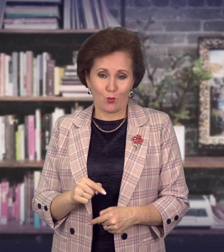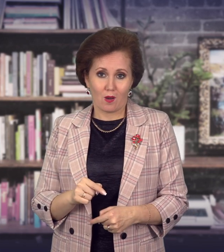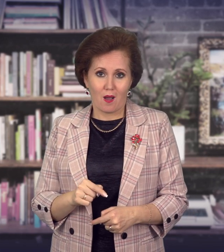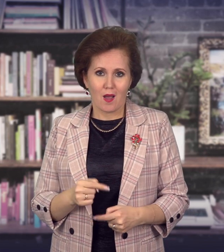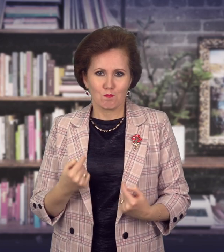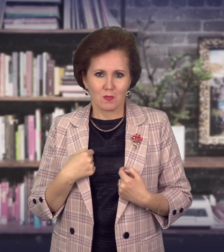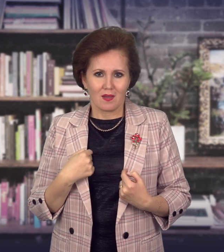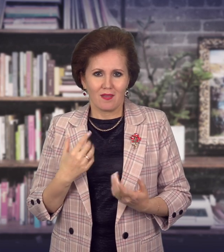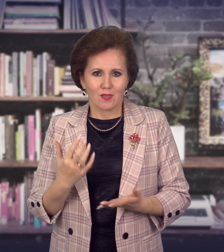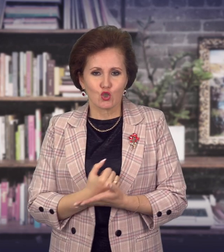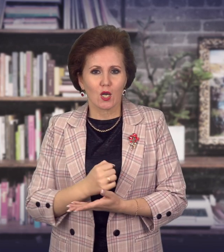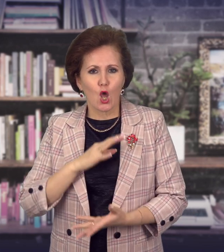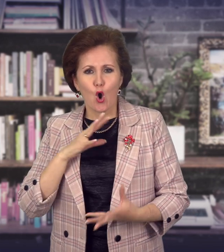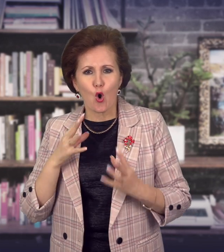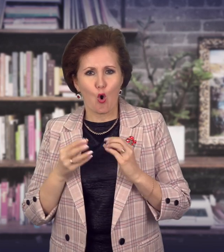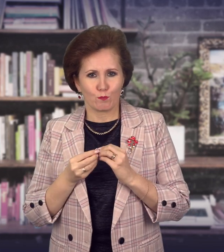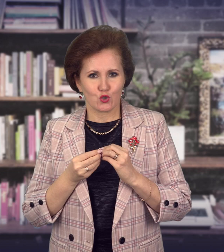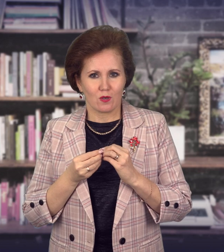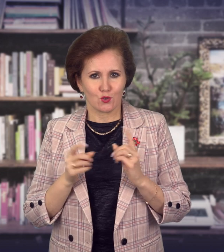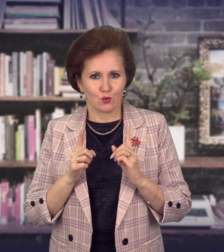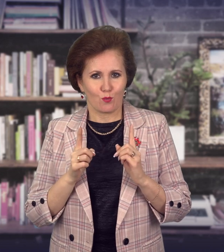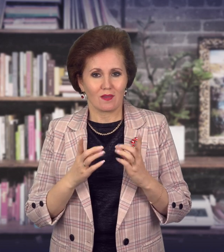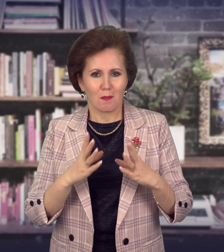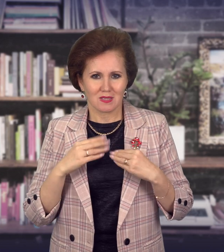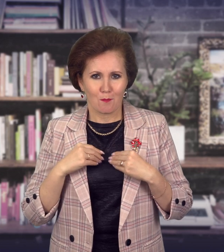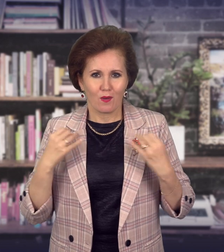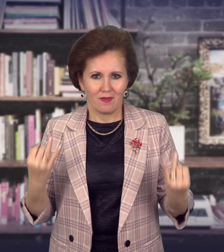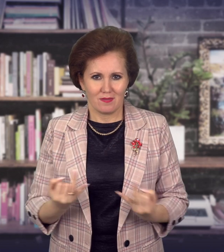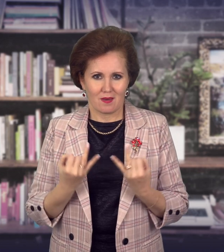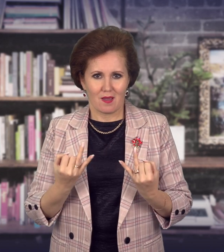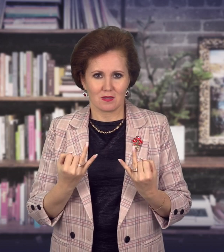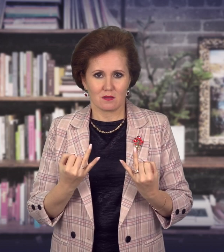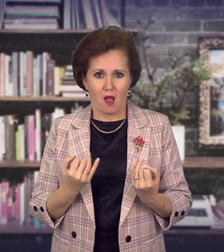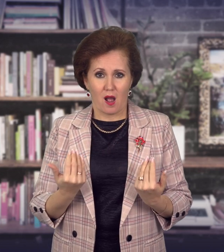Мы нашли общее что-то, нам с тобой было интересно вместе!